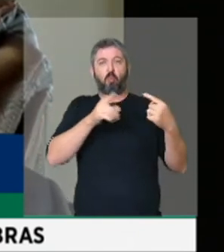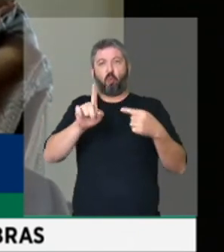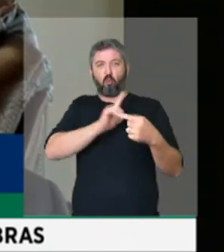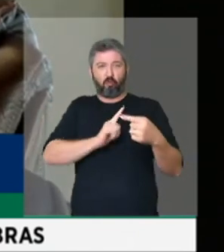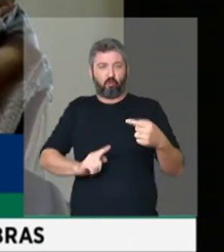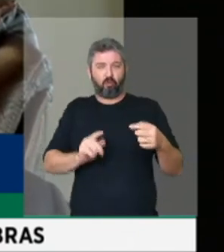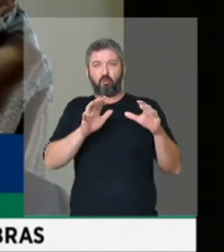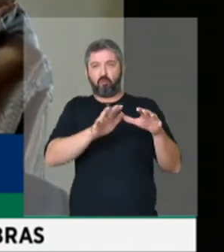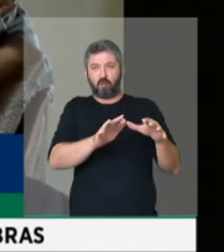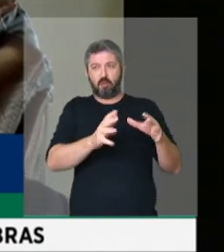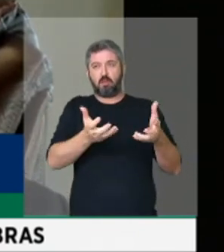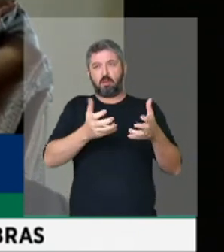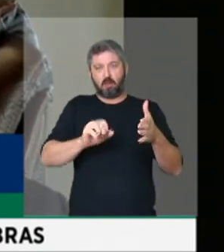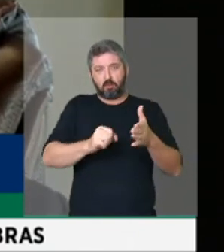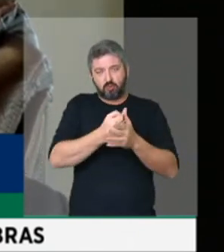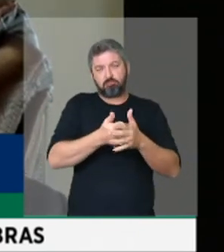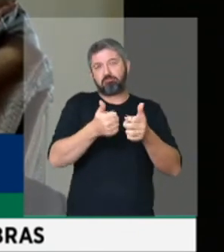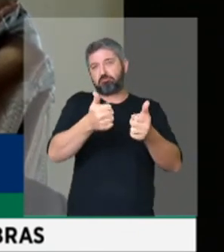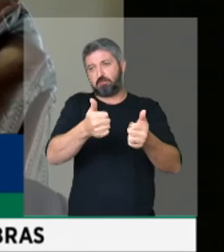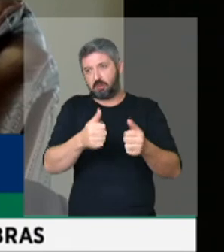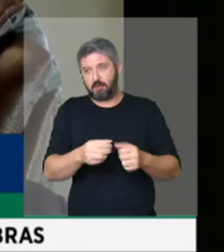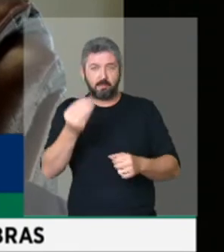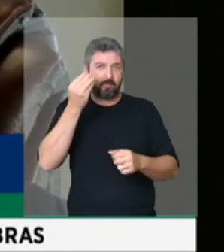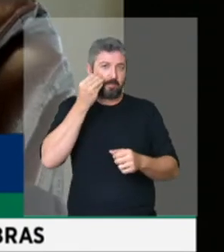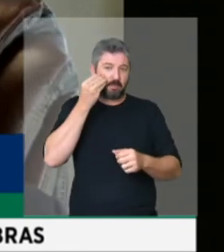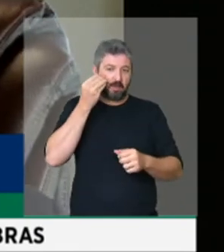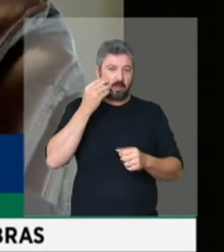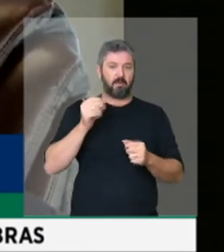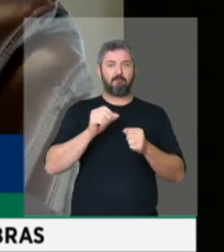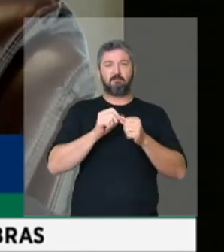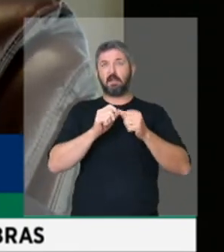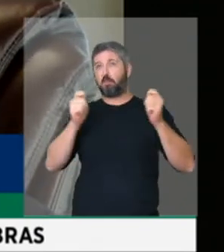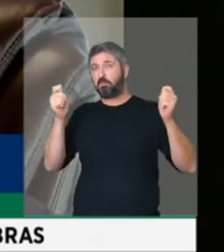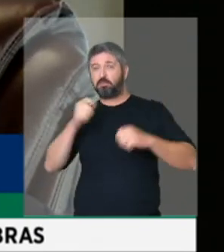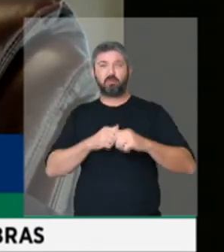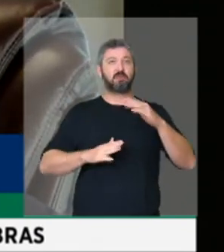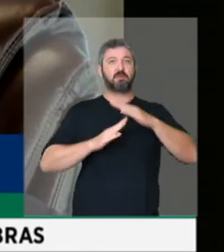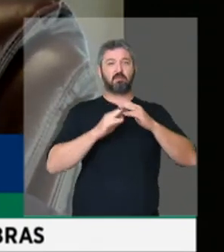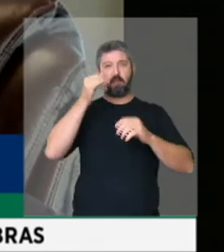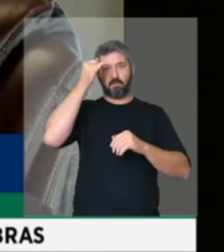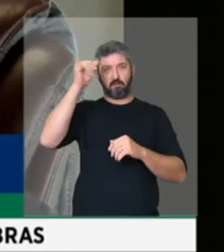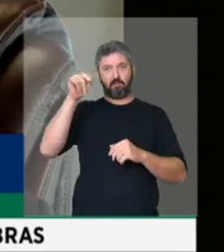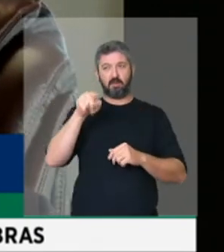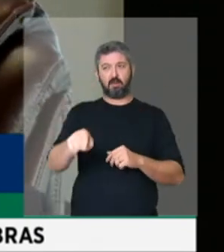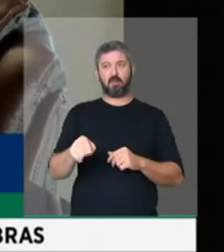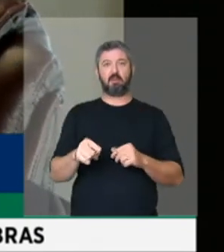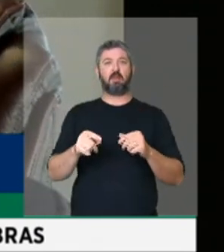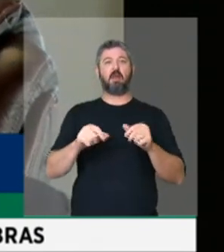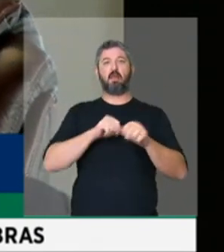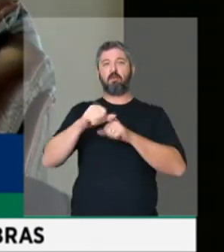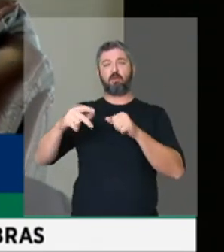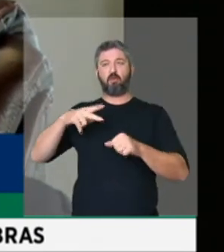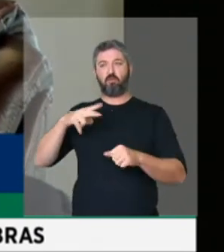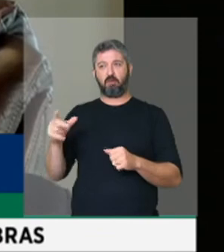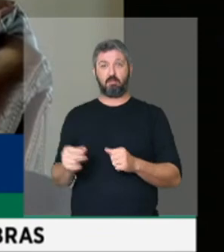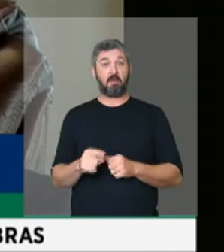ENTENDO, CONCORDO QUE A OPOSIÇÃO TENTE OBSTRUIR, TENTE FAZER O MÁXIMO PARA IMPEDIR ESSA DESESTATIZAÇÃO